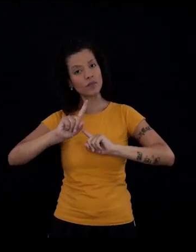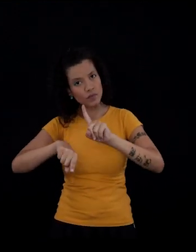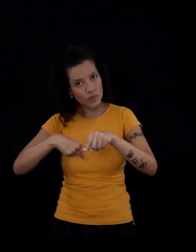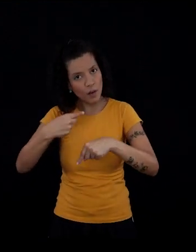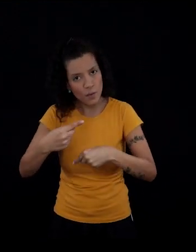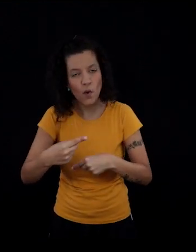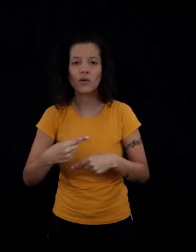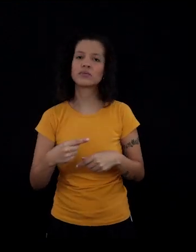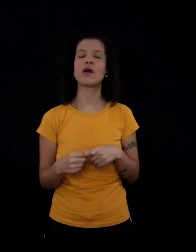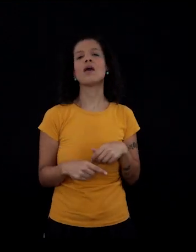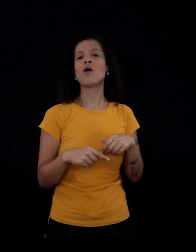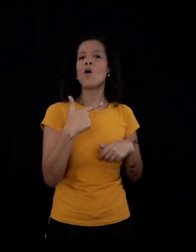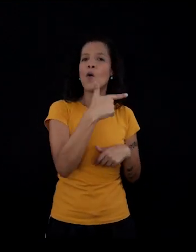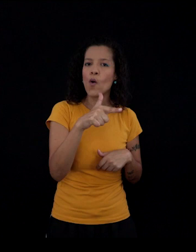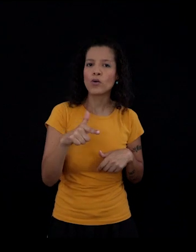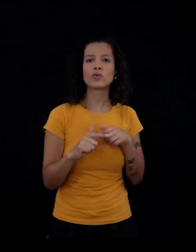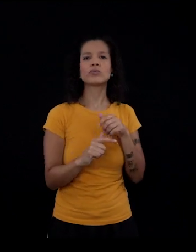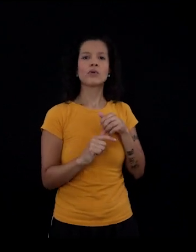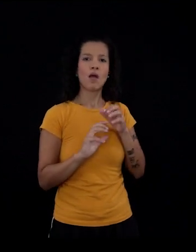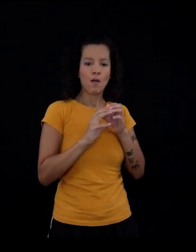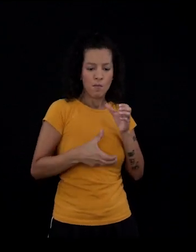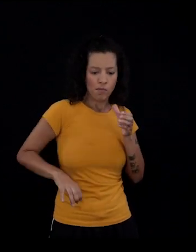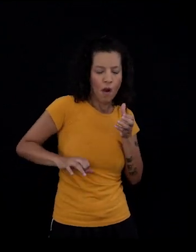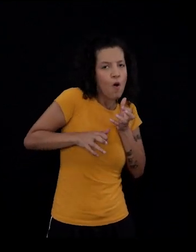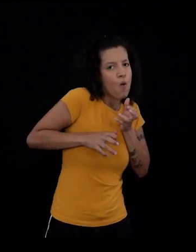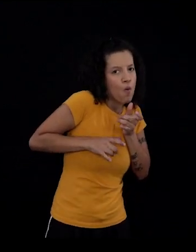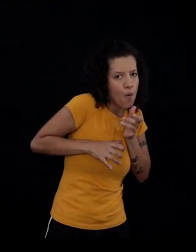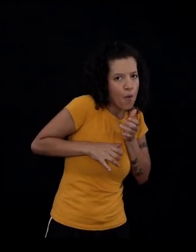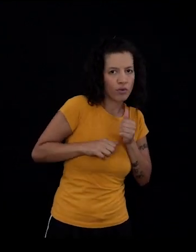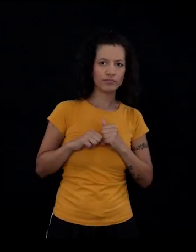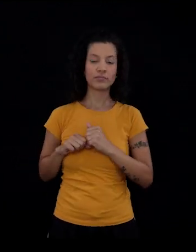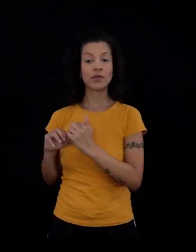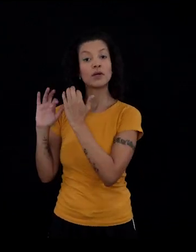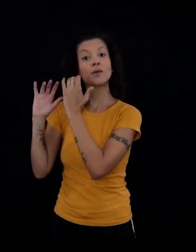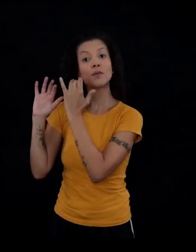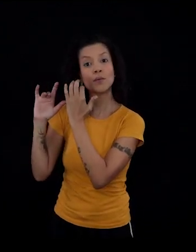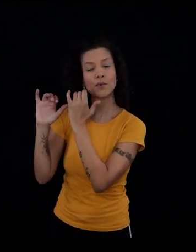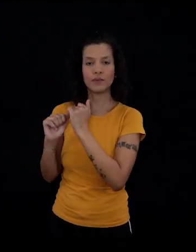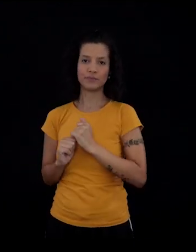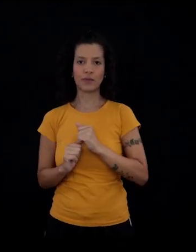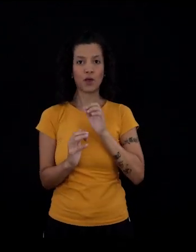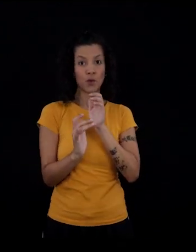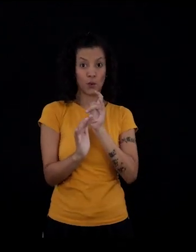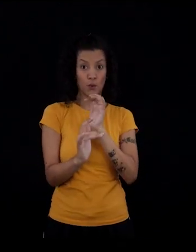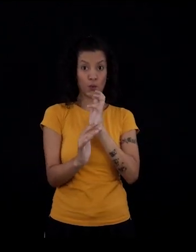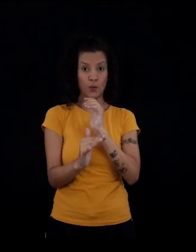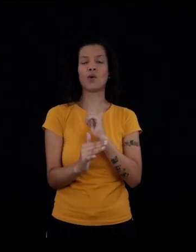Depois vieram os instrumentos de sopro, às vezes saxofone, às vezes flauta, às vezes clarinete.